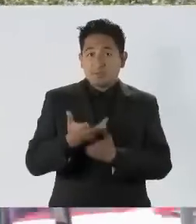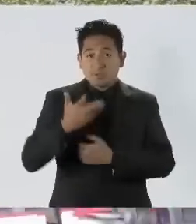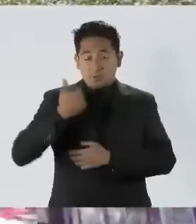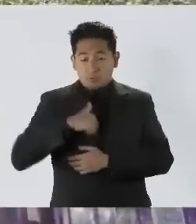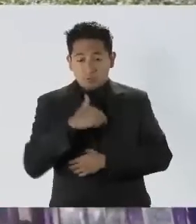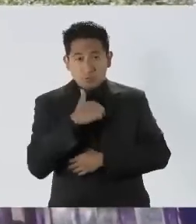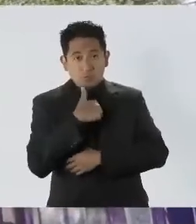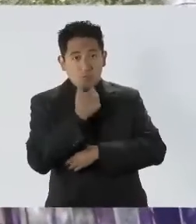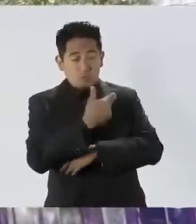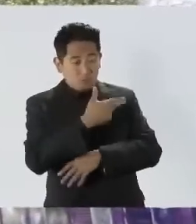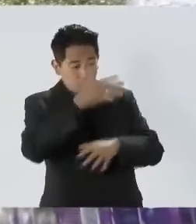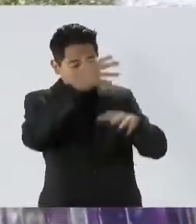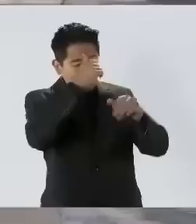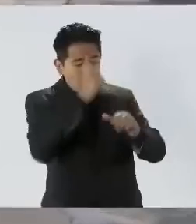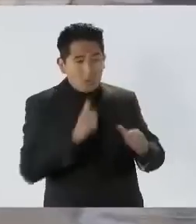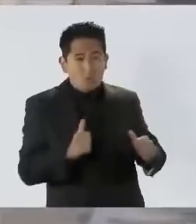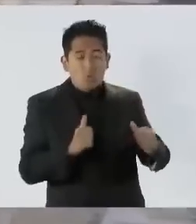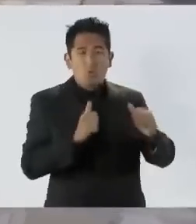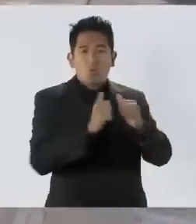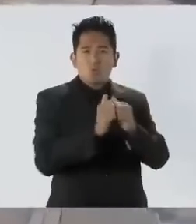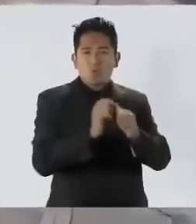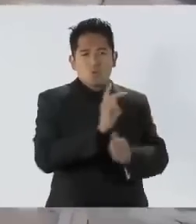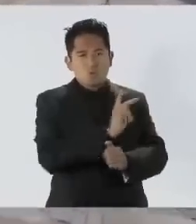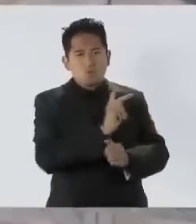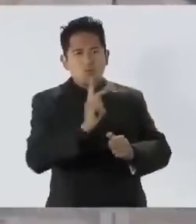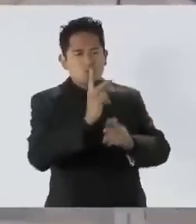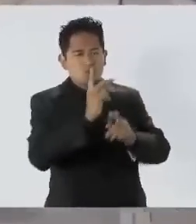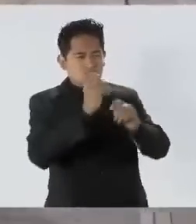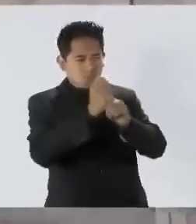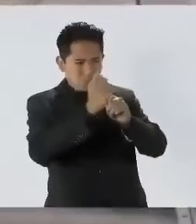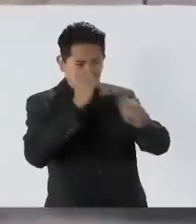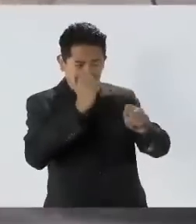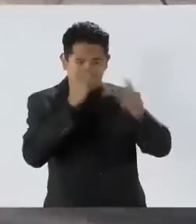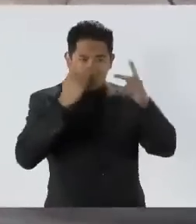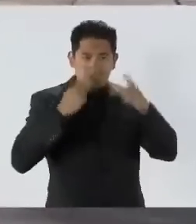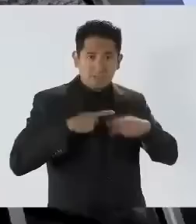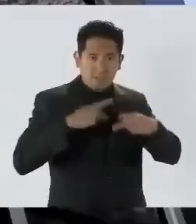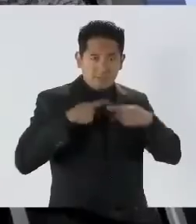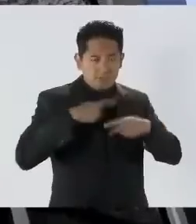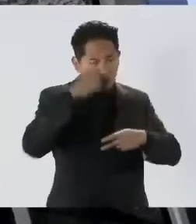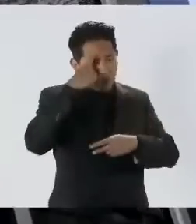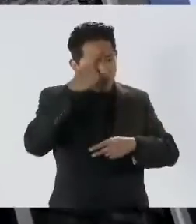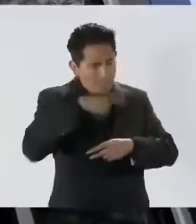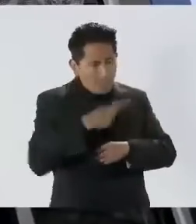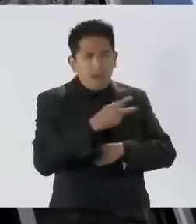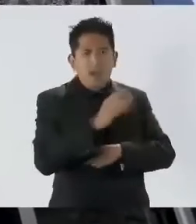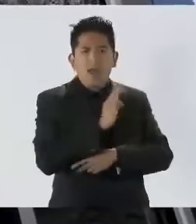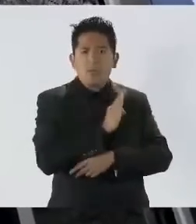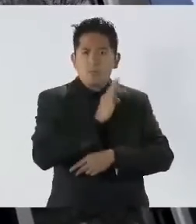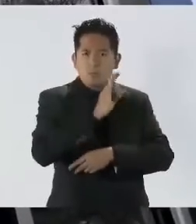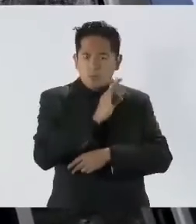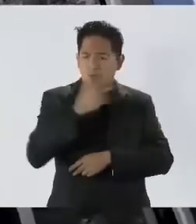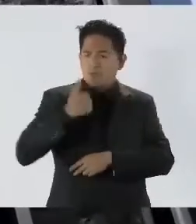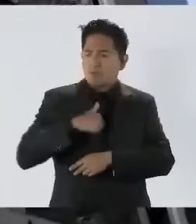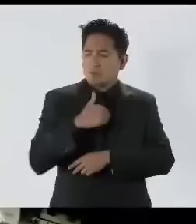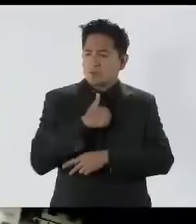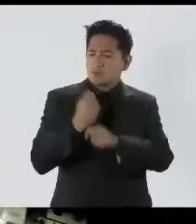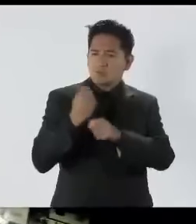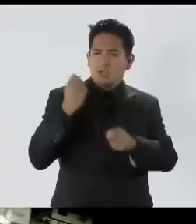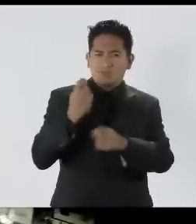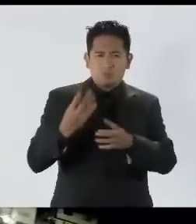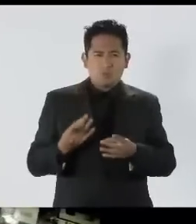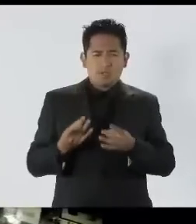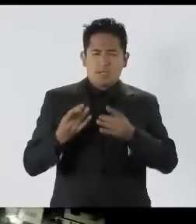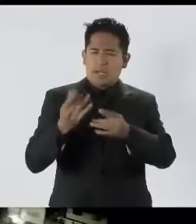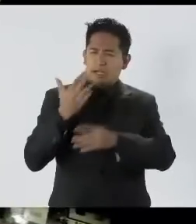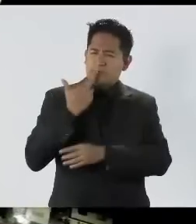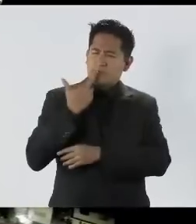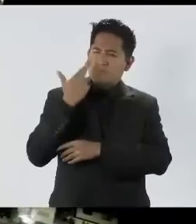los microbuses por el mejor transporte que pueda tener la Ciudad de México